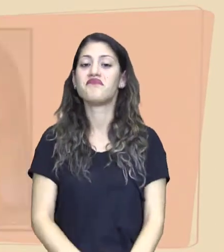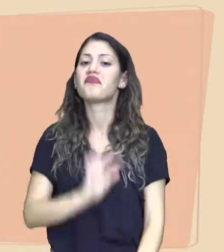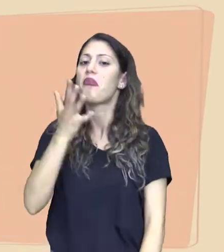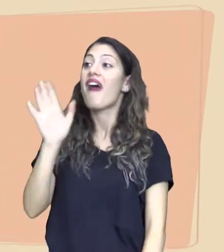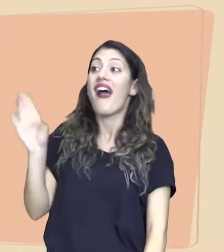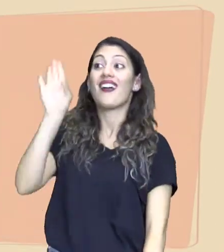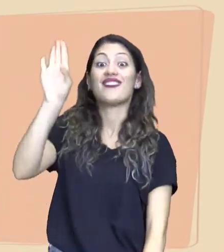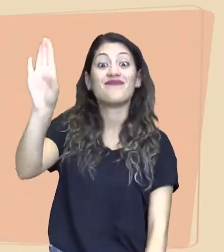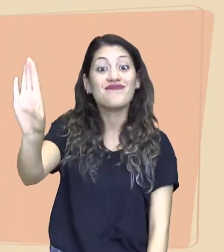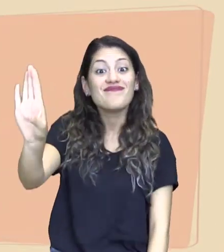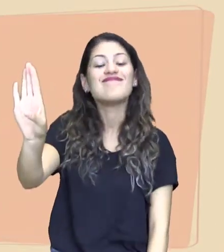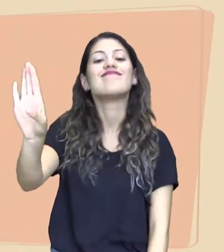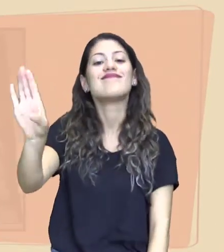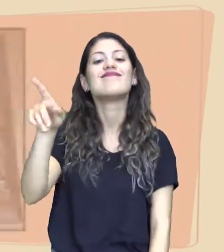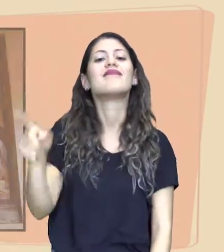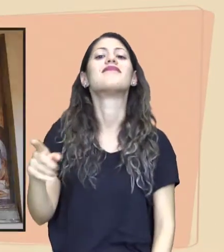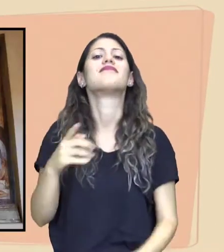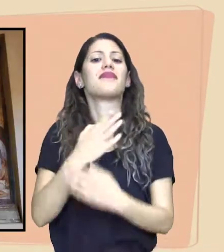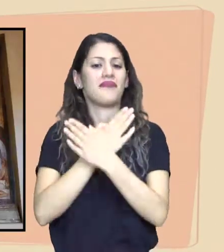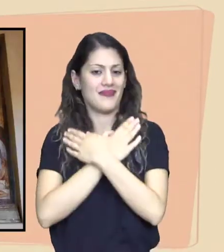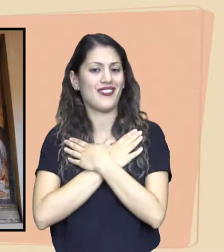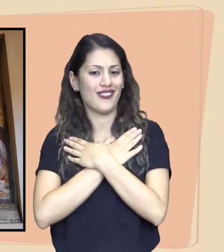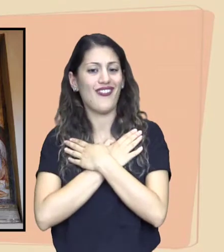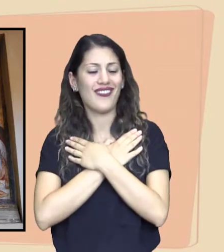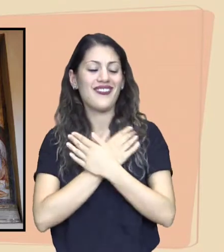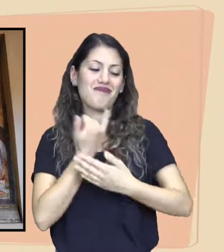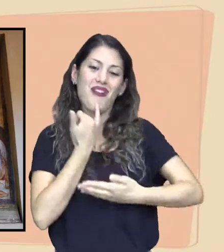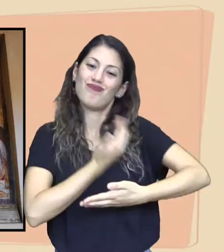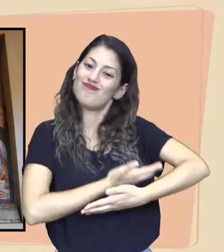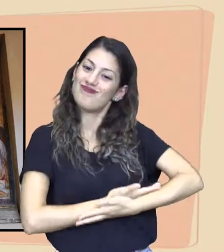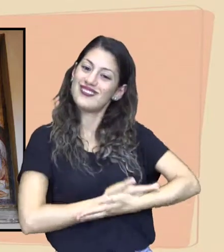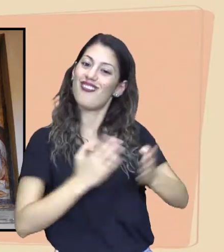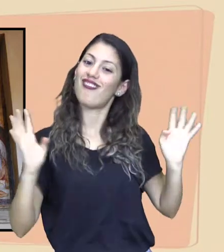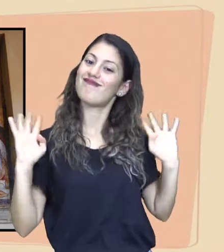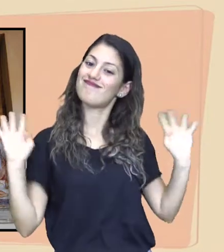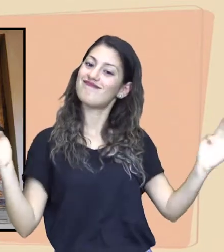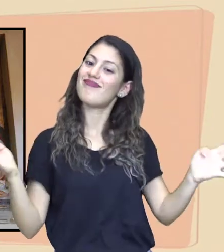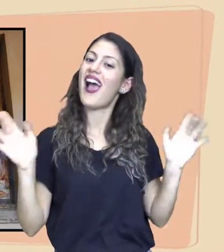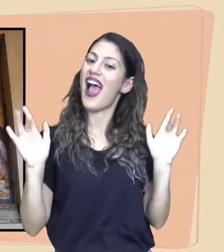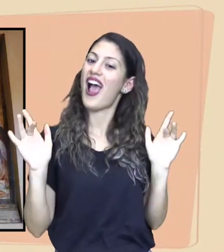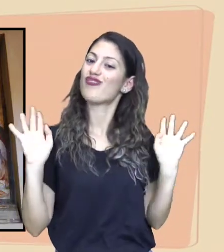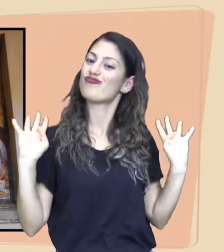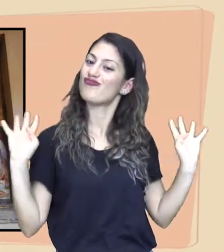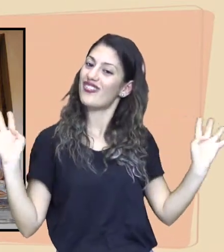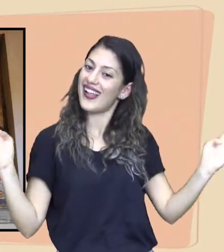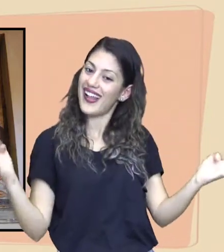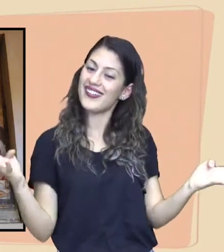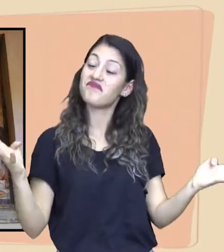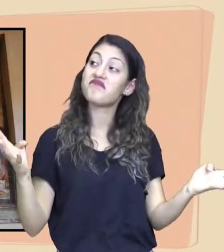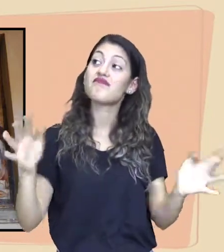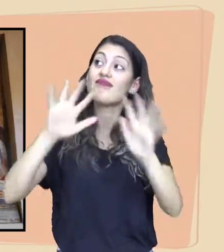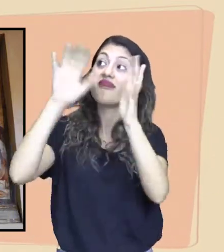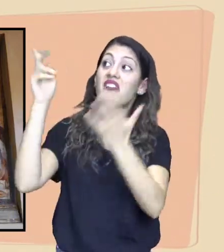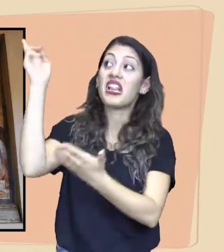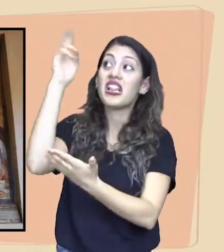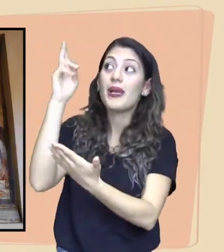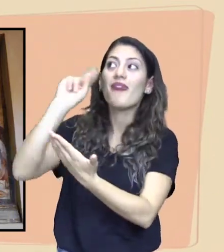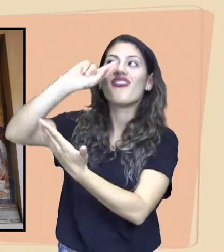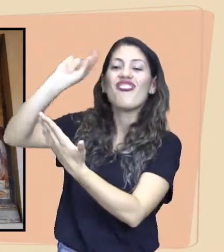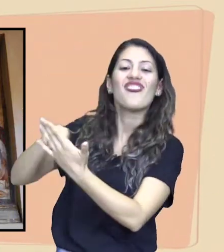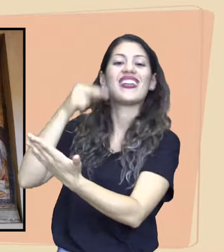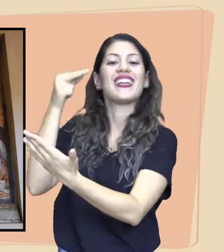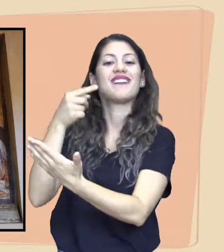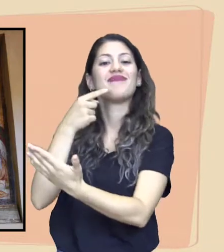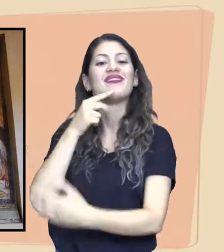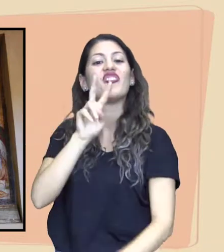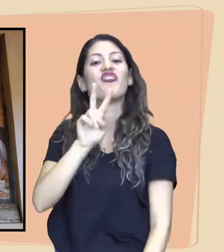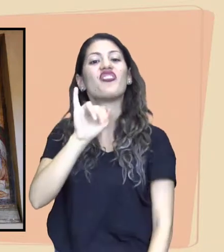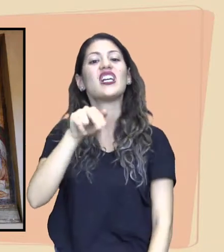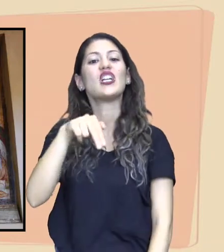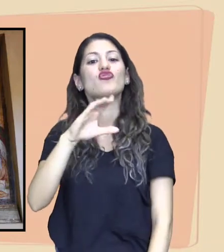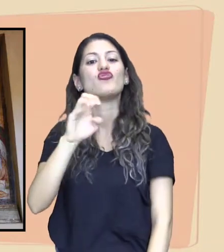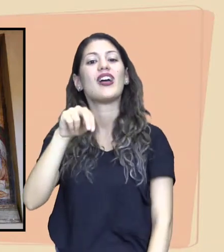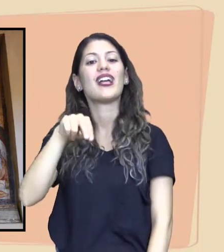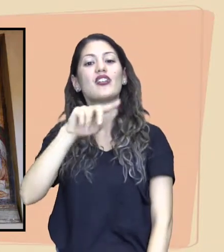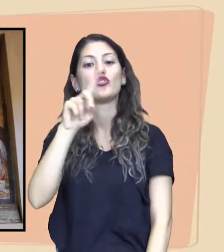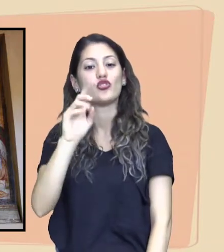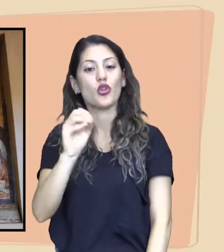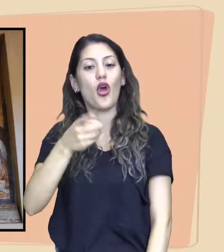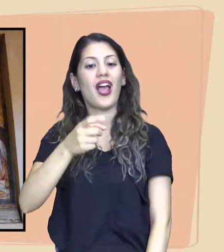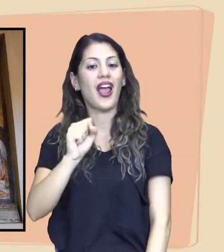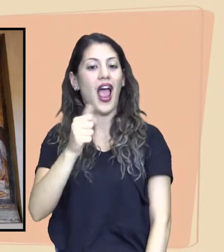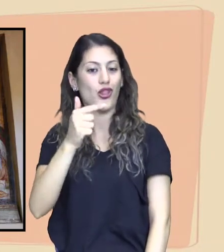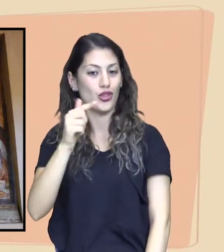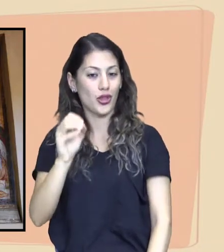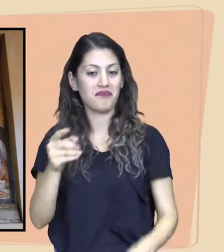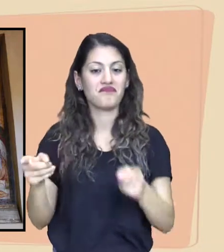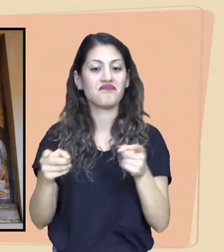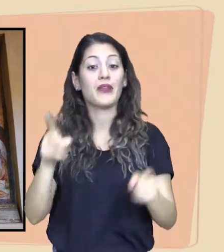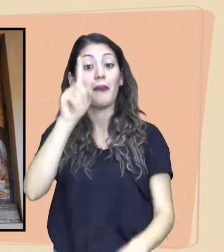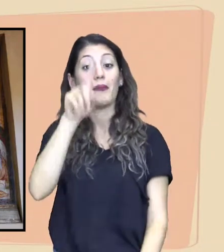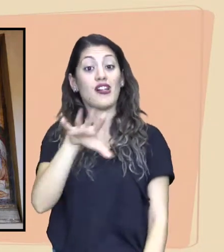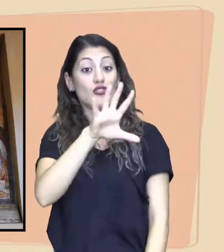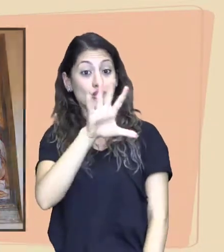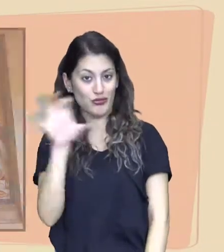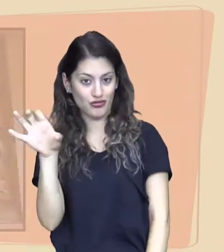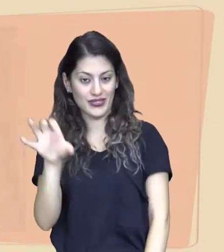un altro dipinto raffigurante la Vergine con Bambino circondata da angeli, firmata da Vincenzo Gatto (1500),